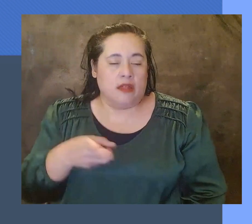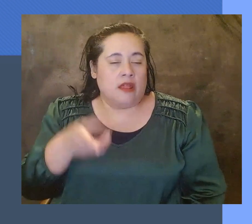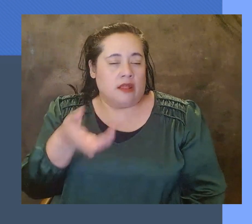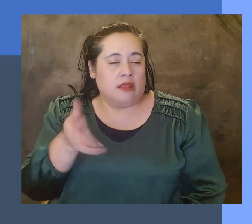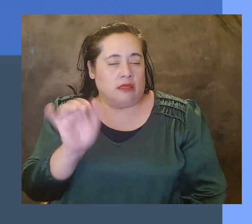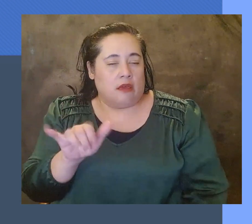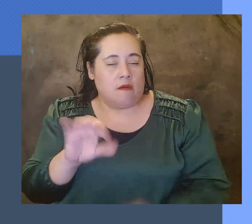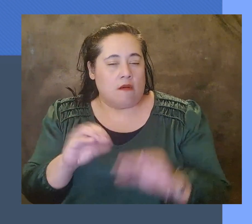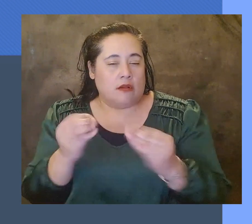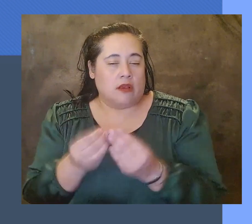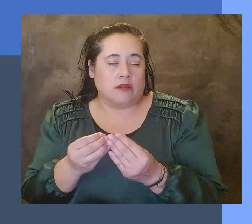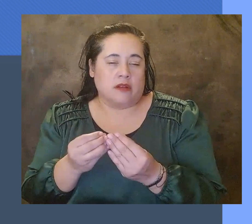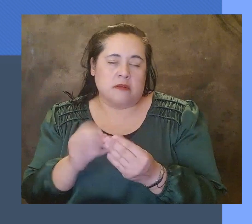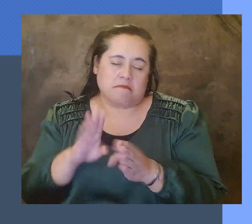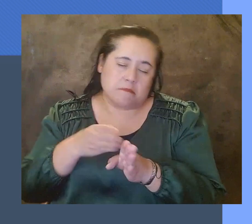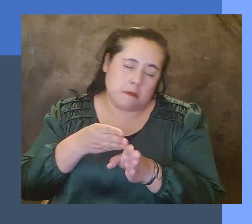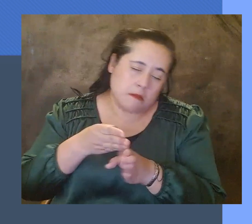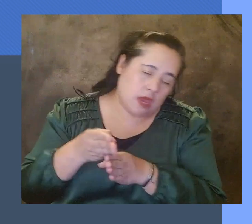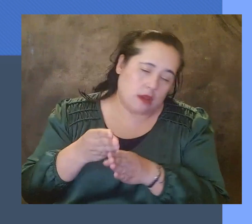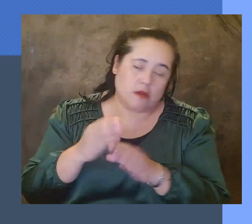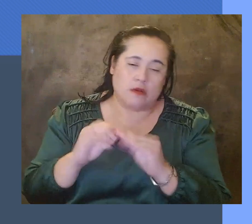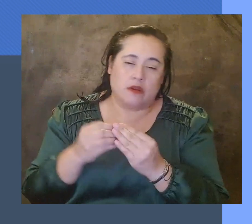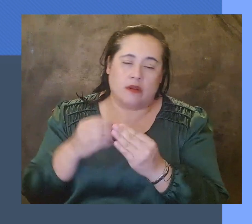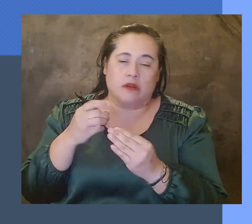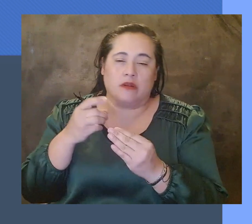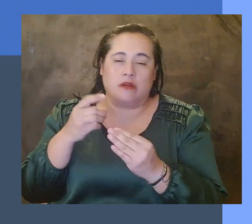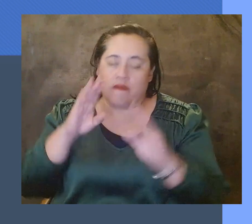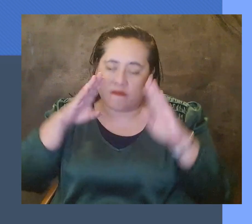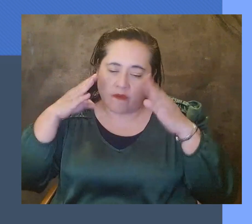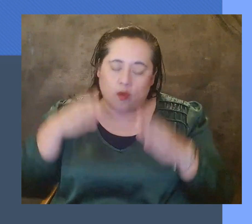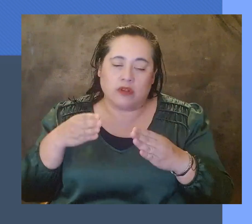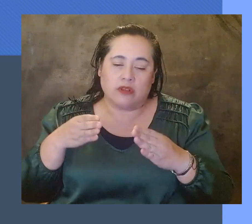es la organización principal para los derechos civiles de ...